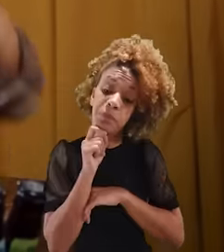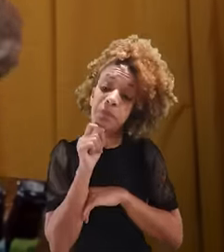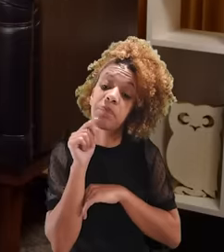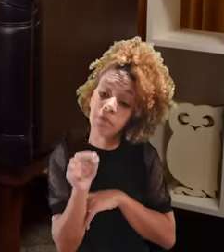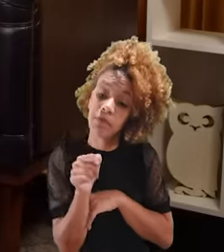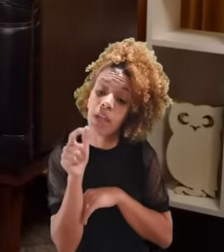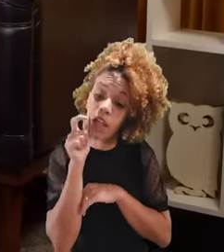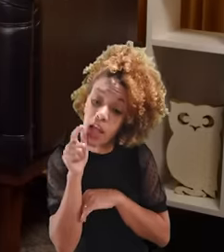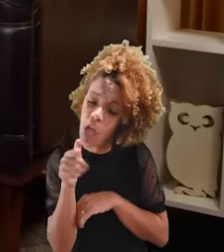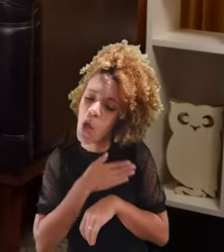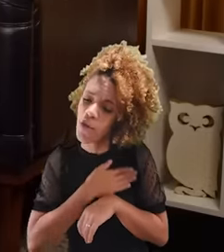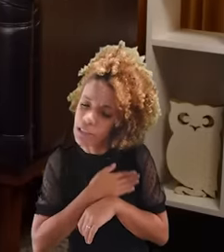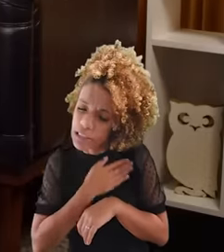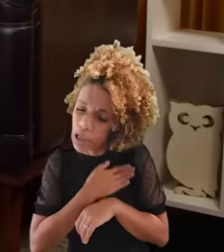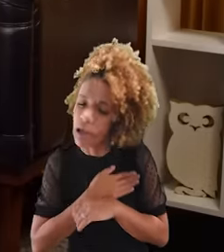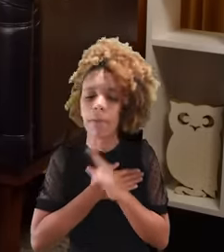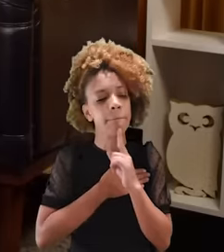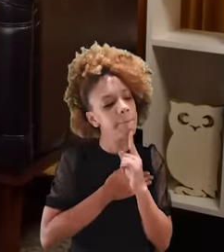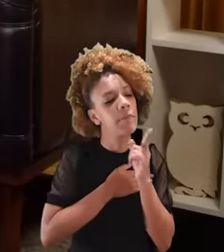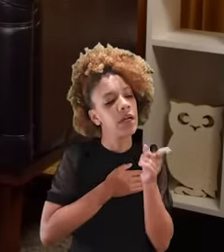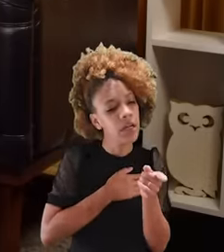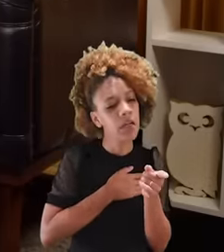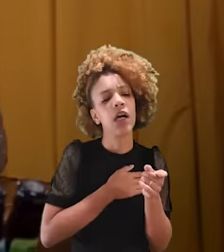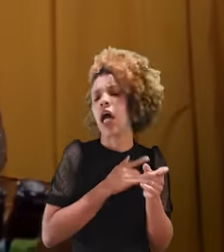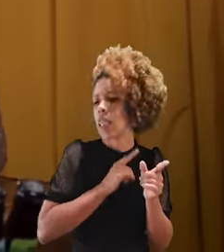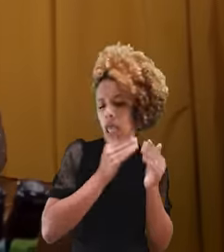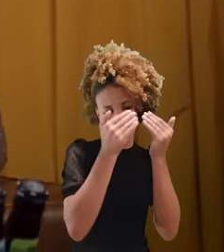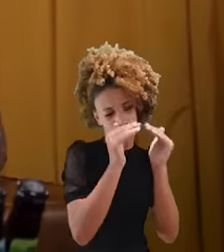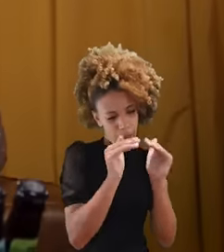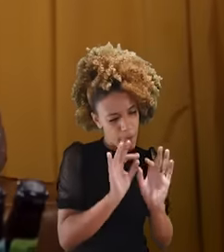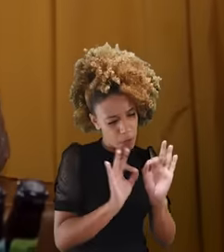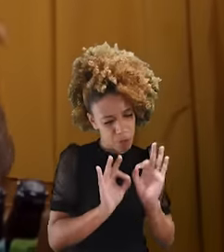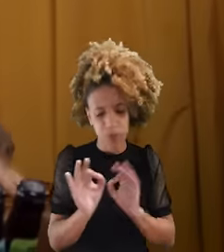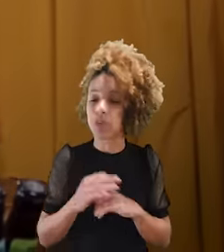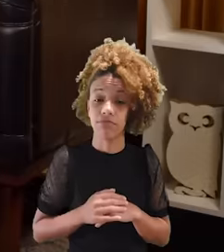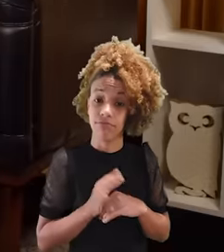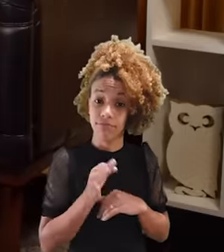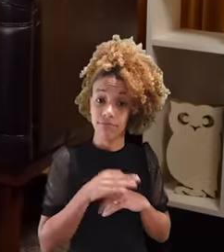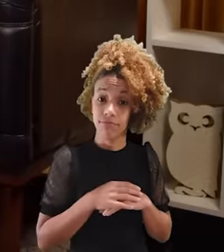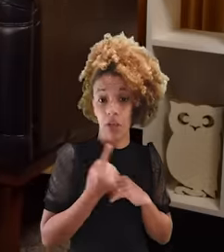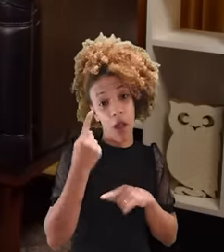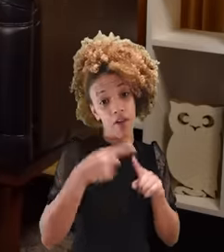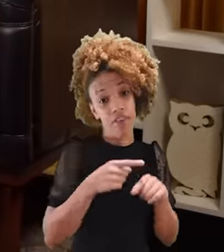Disseram que essa aqui eu vou gostar fui aí faz a foto hum lind exato vai uma vez mano eu acho que